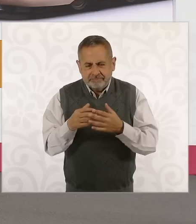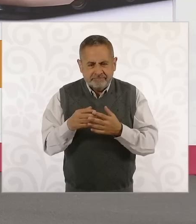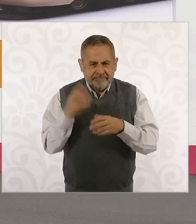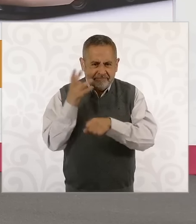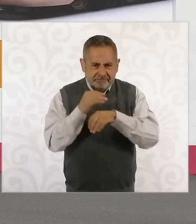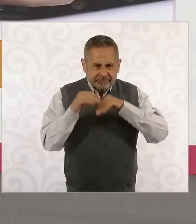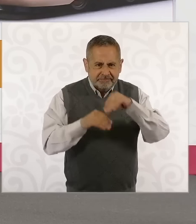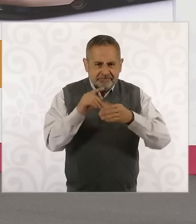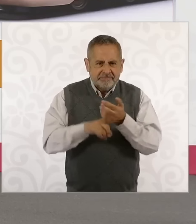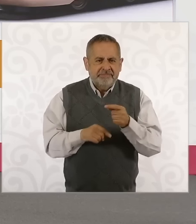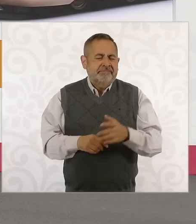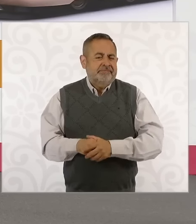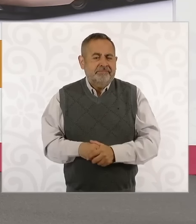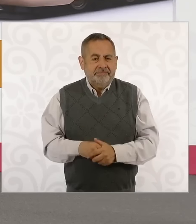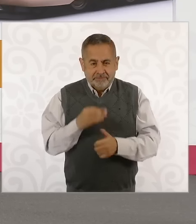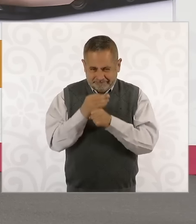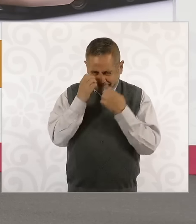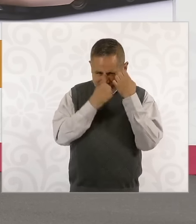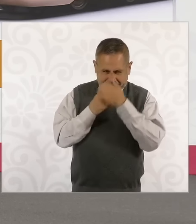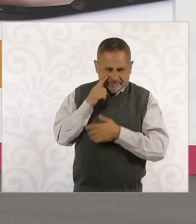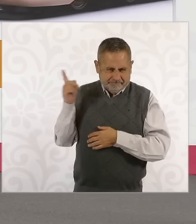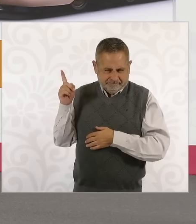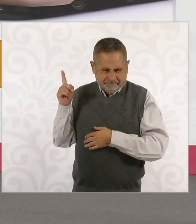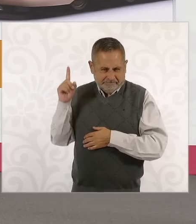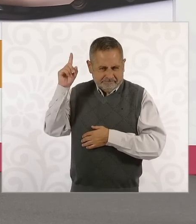tren. Todavía estamos revisándola, pero es la primera aproximación que tenemos.